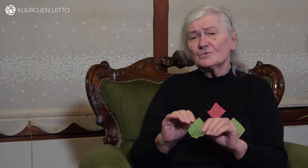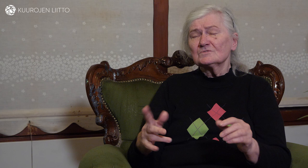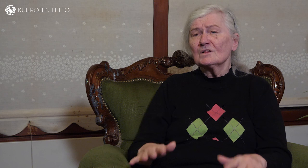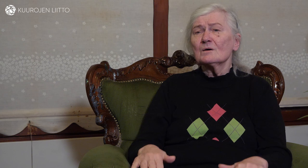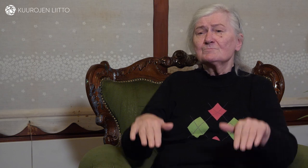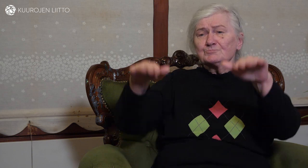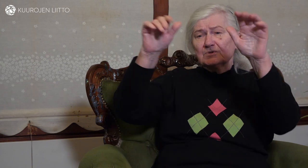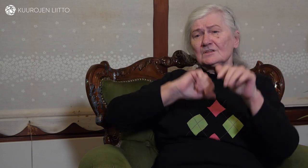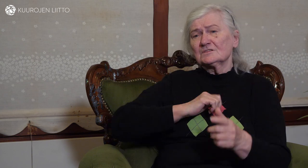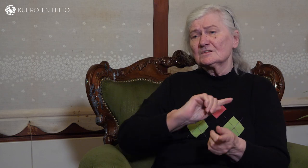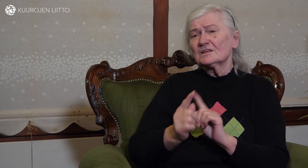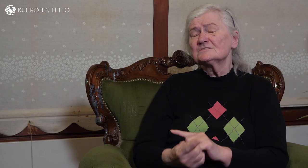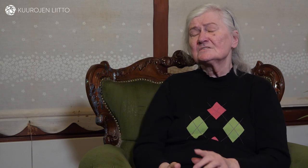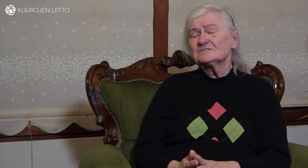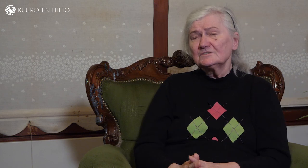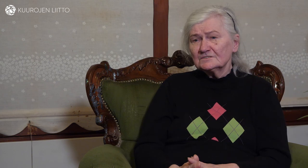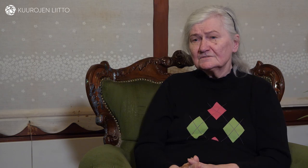Partiossa opetettiin taitoja itsenäiseen elämään.